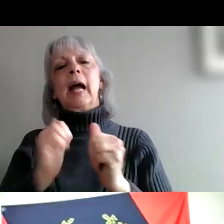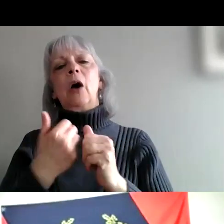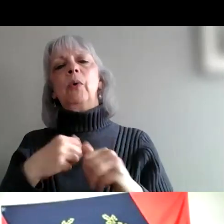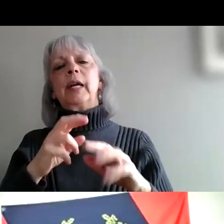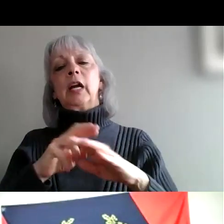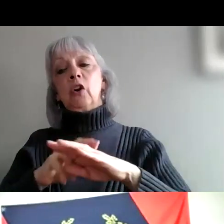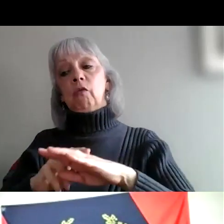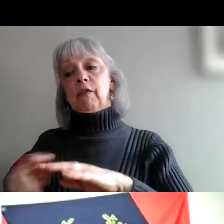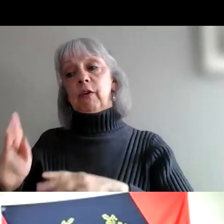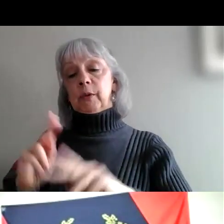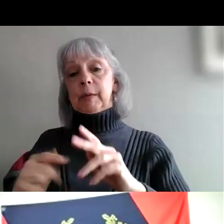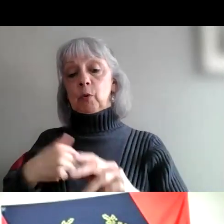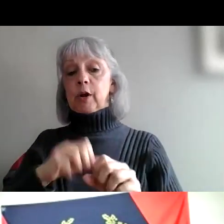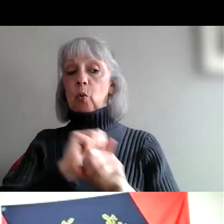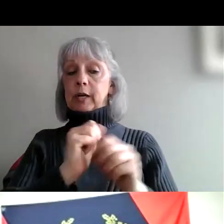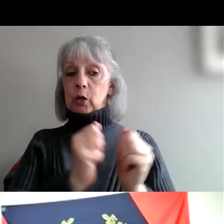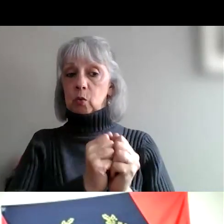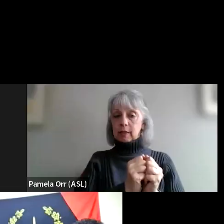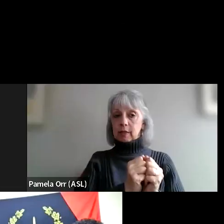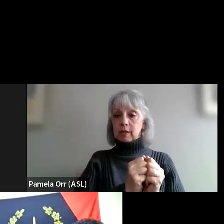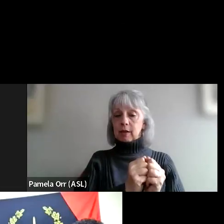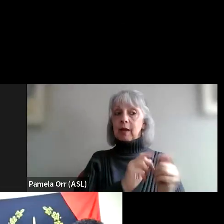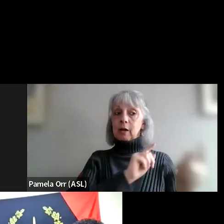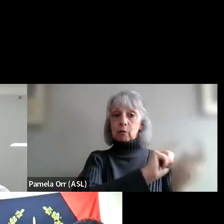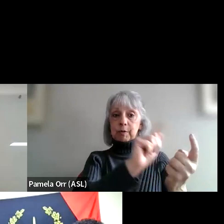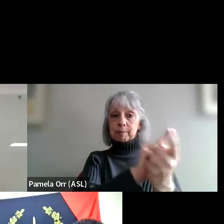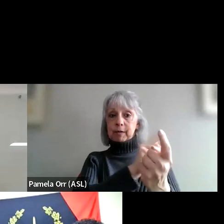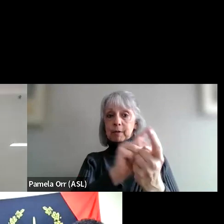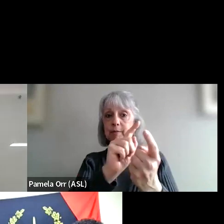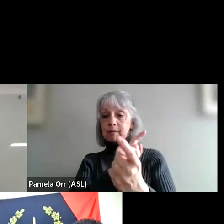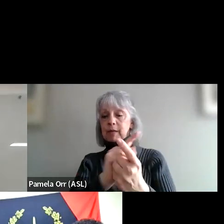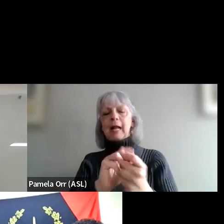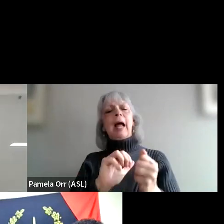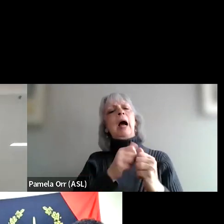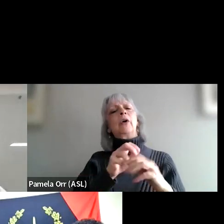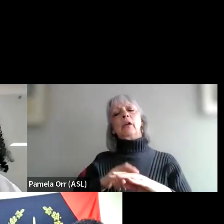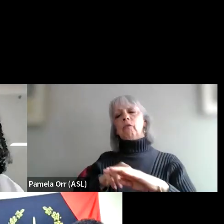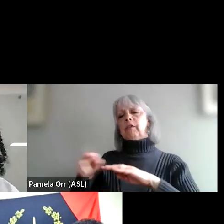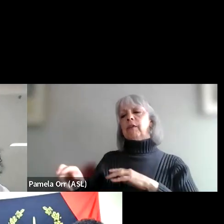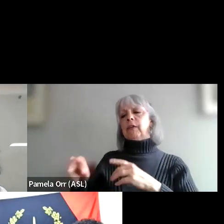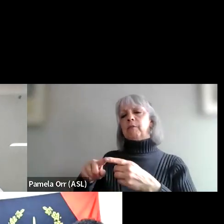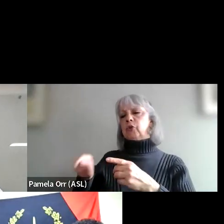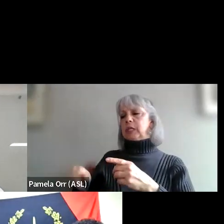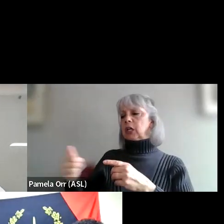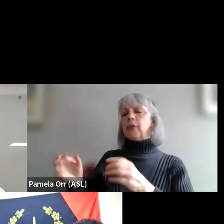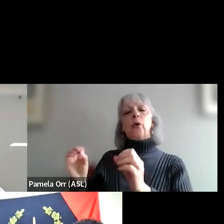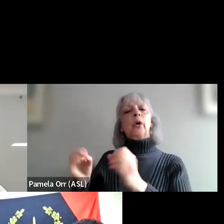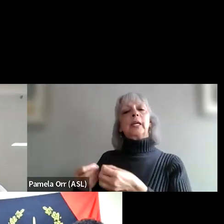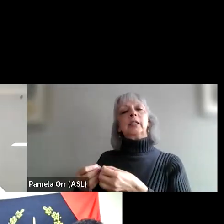con quienes trabajamos y que conocemos en la comunidad a otras organizaciones del COC.